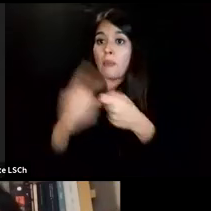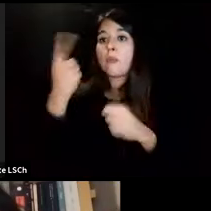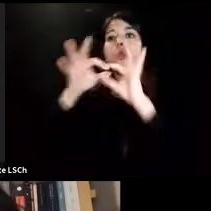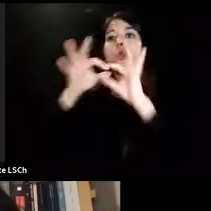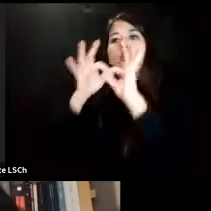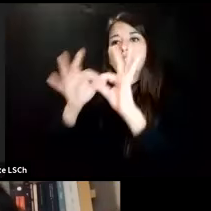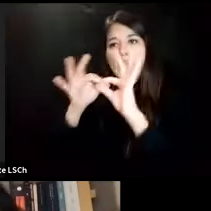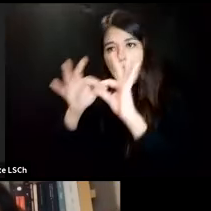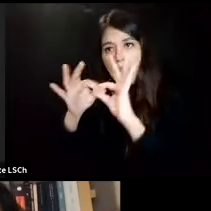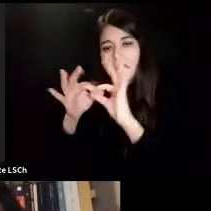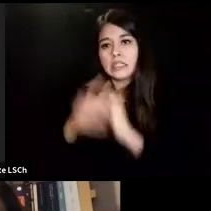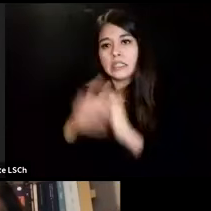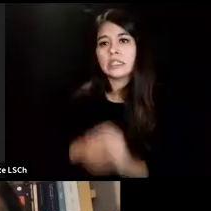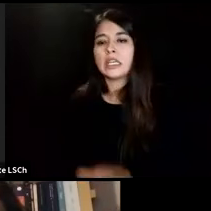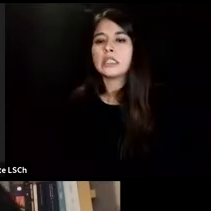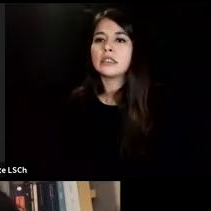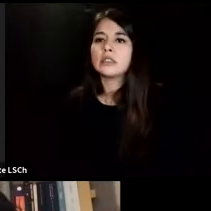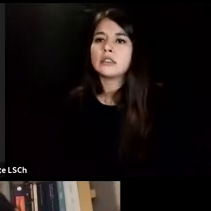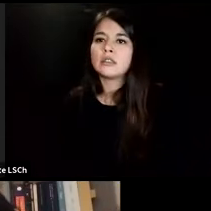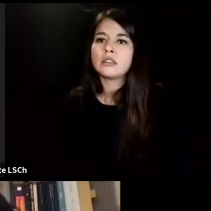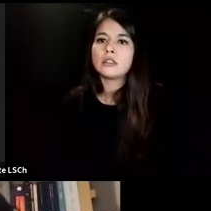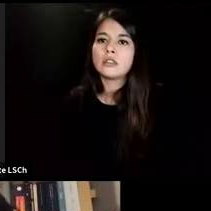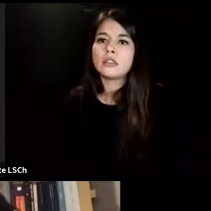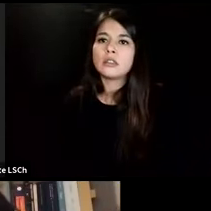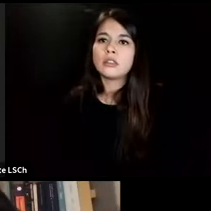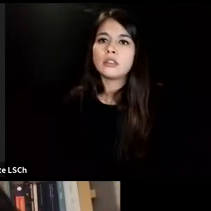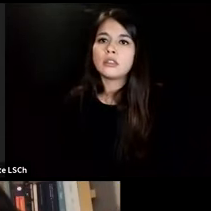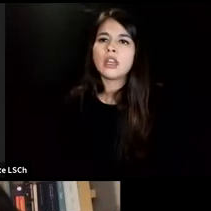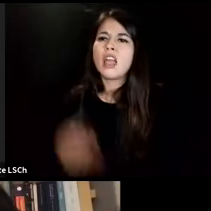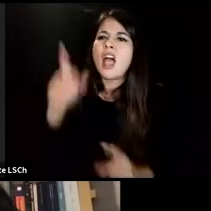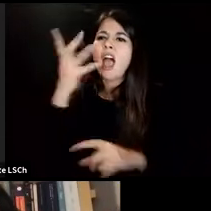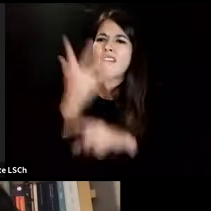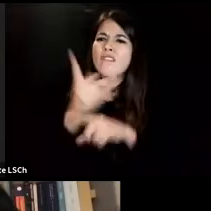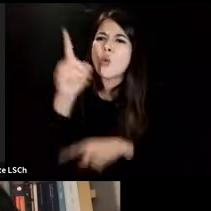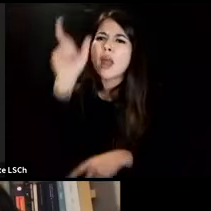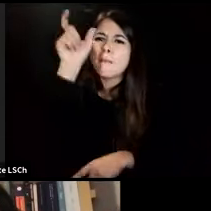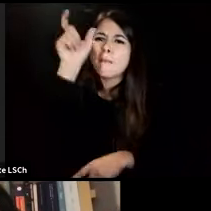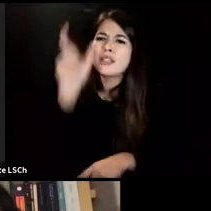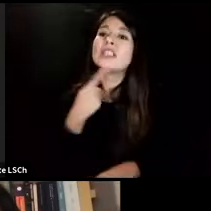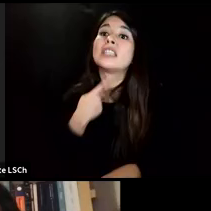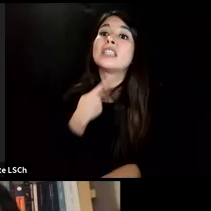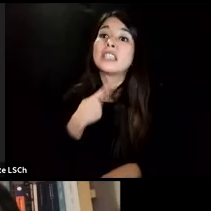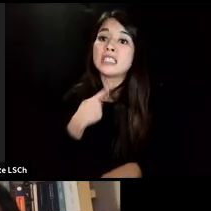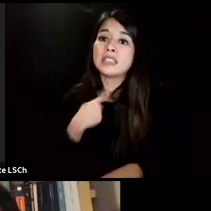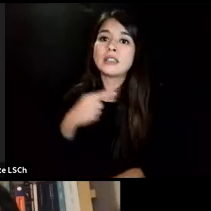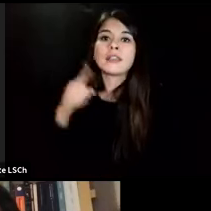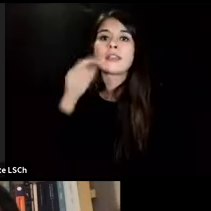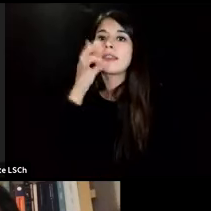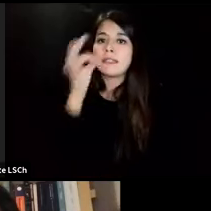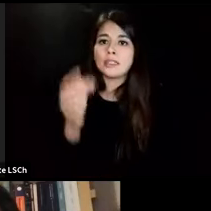importante dice es la voz de la persona que los relata que lee libros y algunas